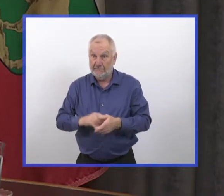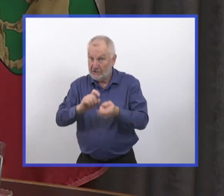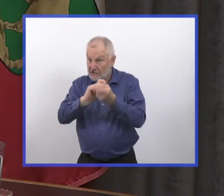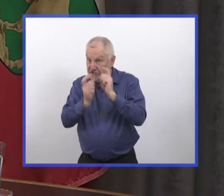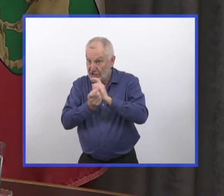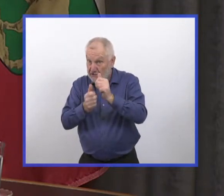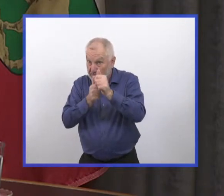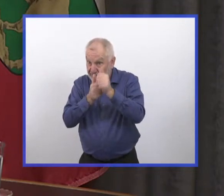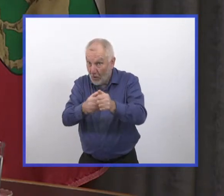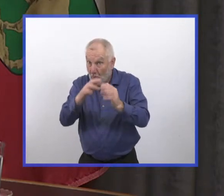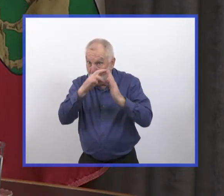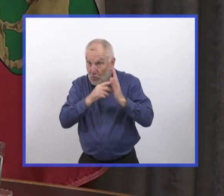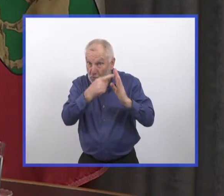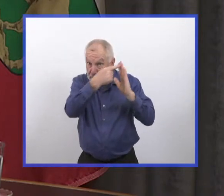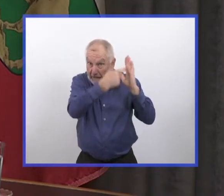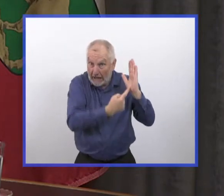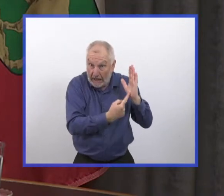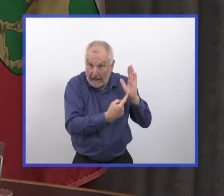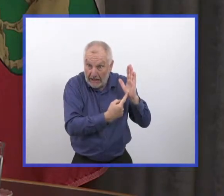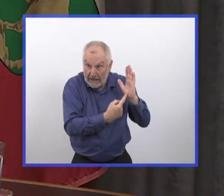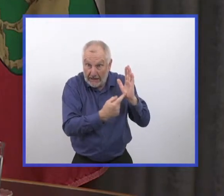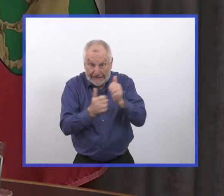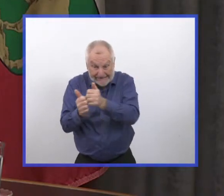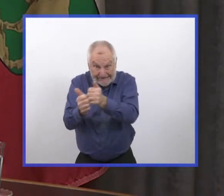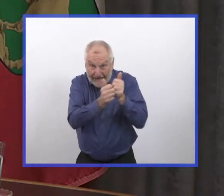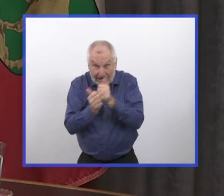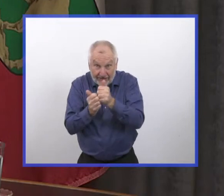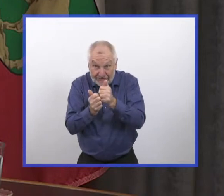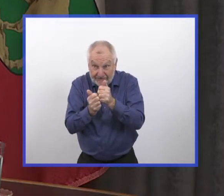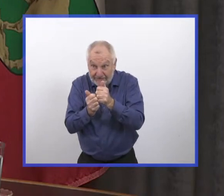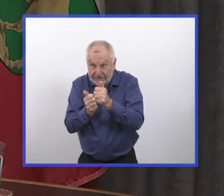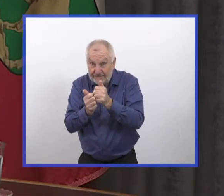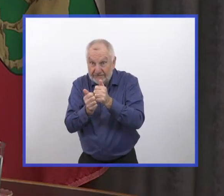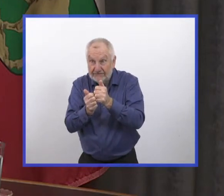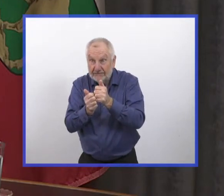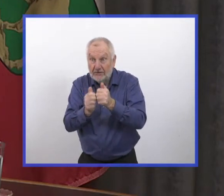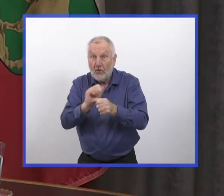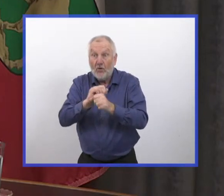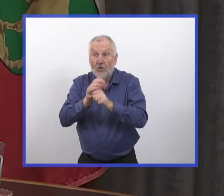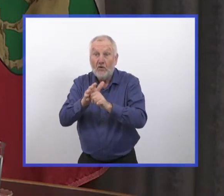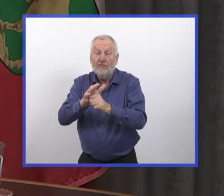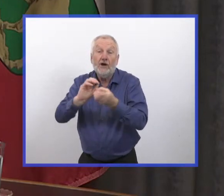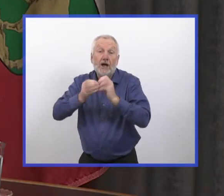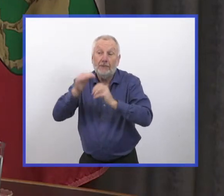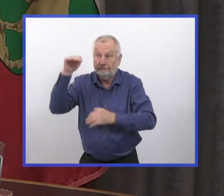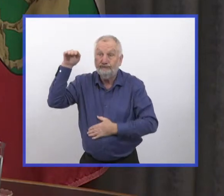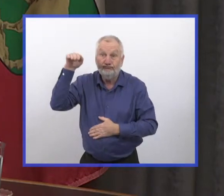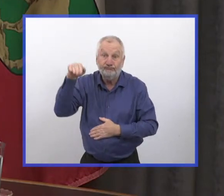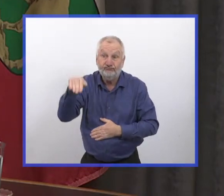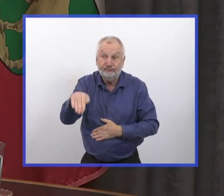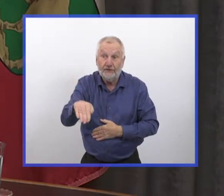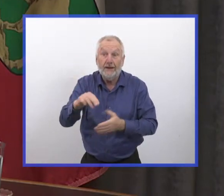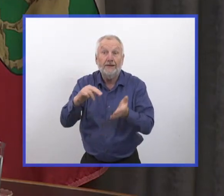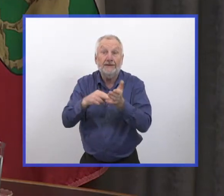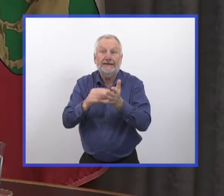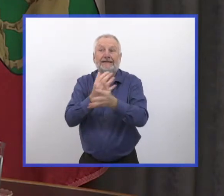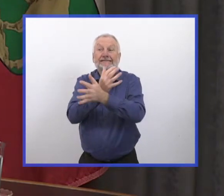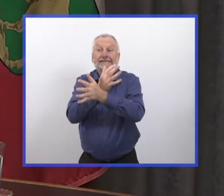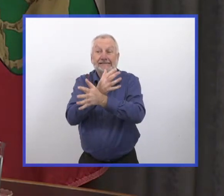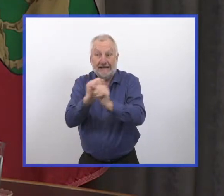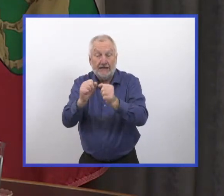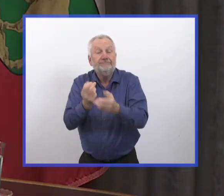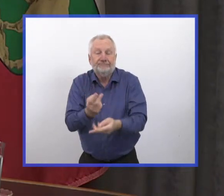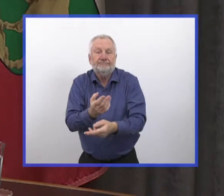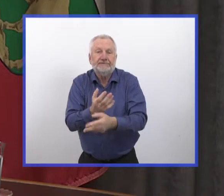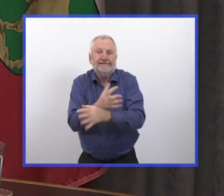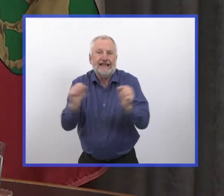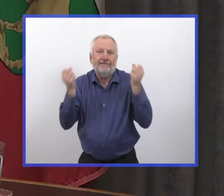washing one's hands, has a tremendous impact not only on COVID-19 infections, but it also prevents other infections from spreading as well.